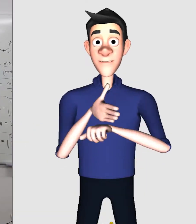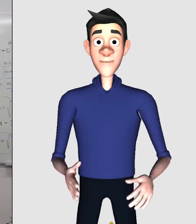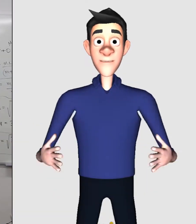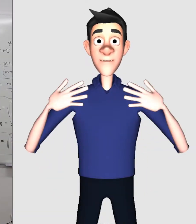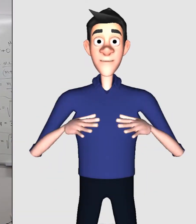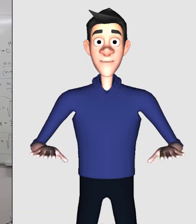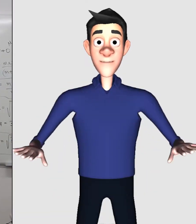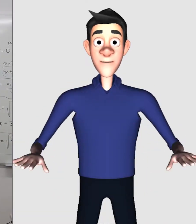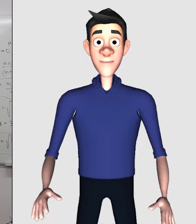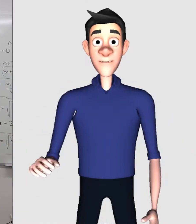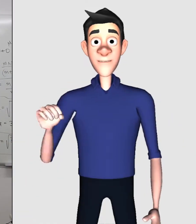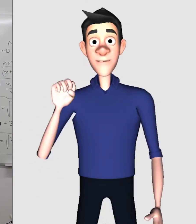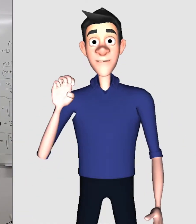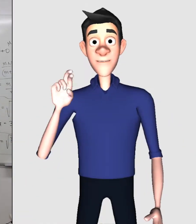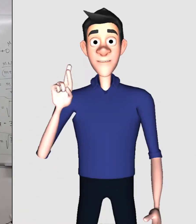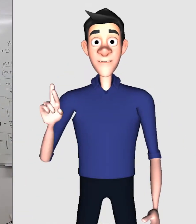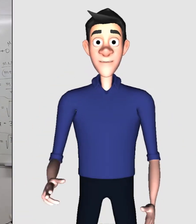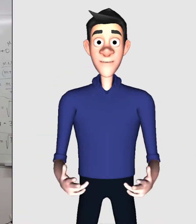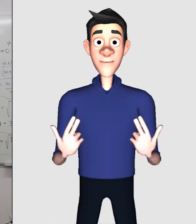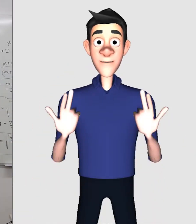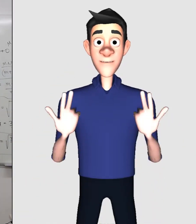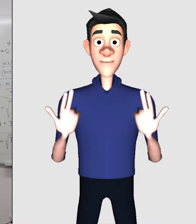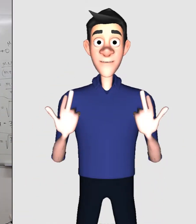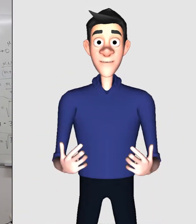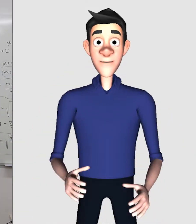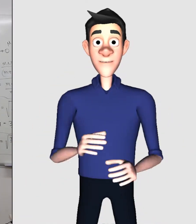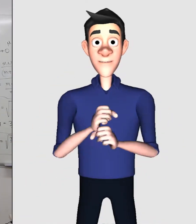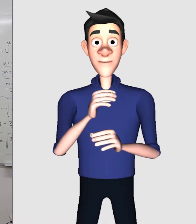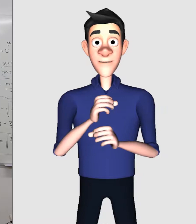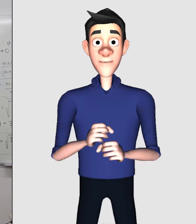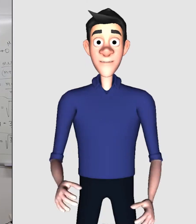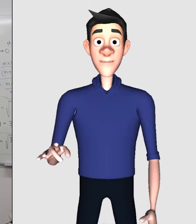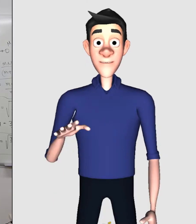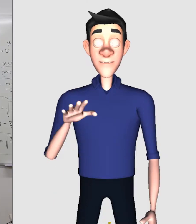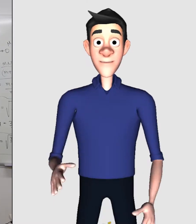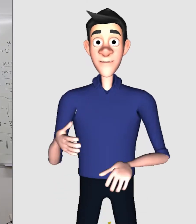Colocar uma amplitude e um ângulo de fase, que é o que estaria faltando